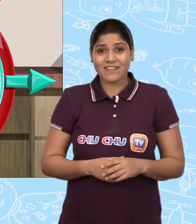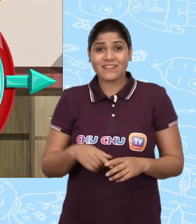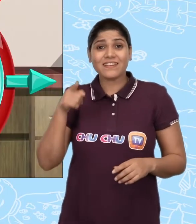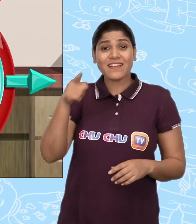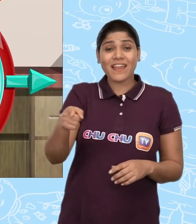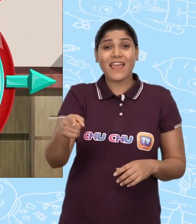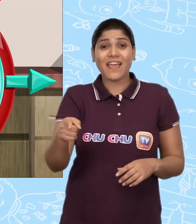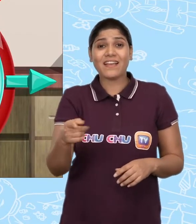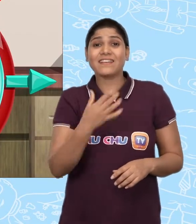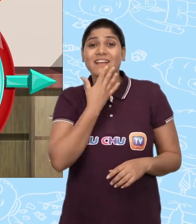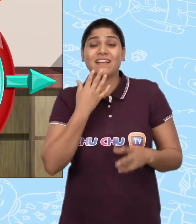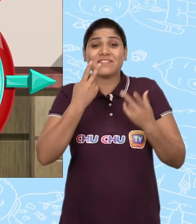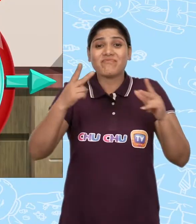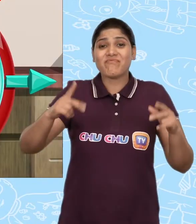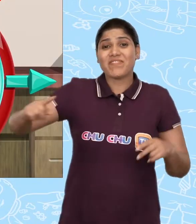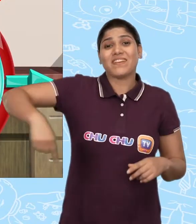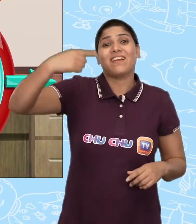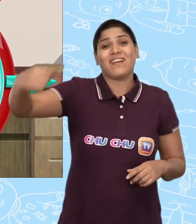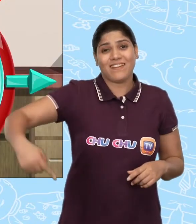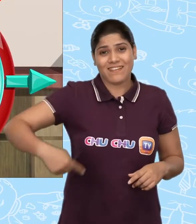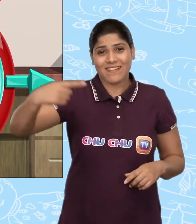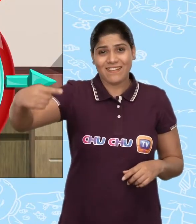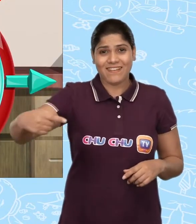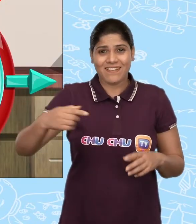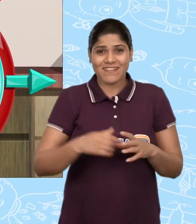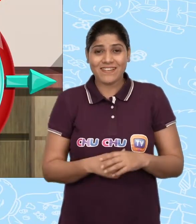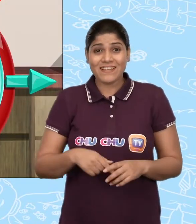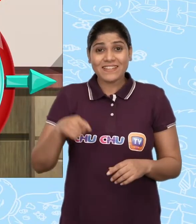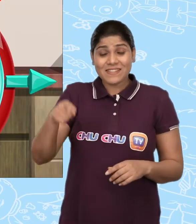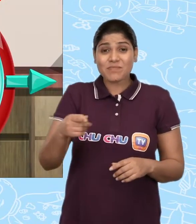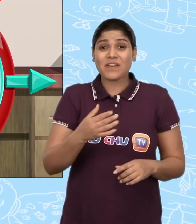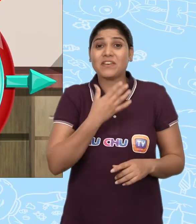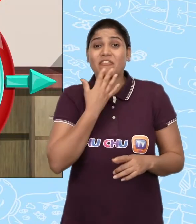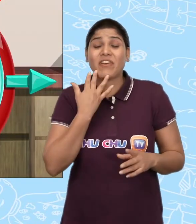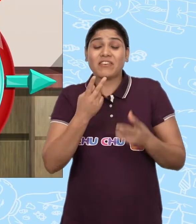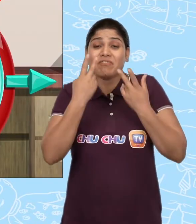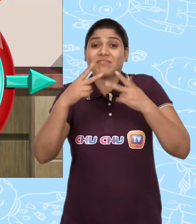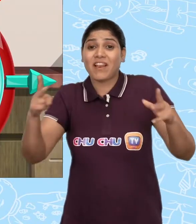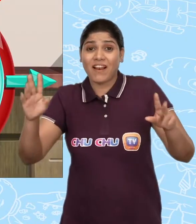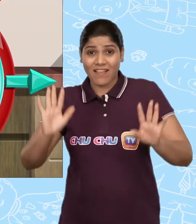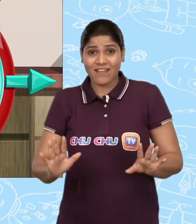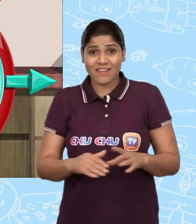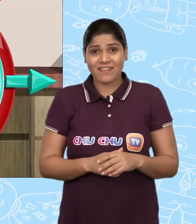ये है एक रंग बिरंगा पहिया। इसमें बहुत से अलग अलग रंग हैं